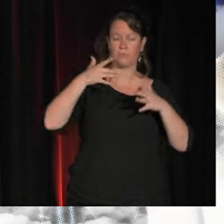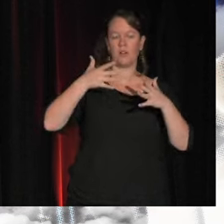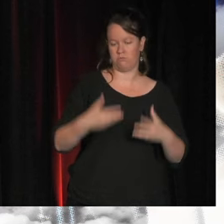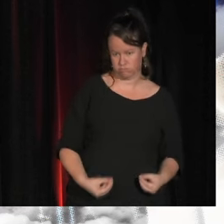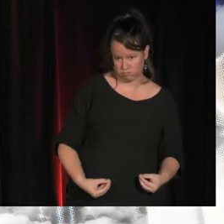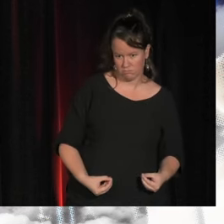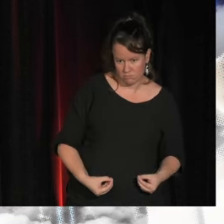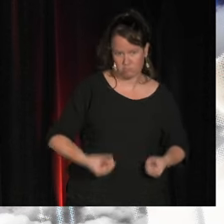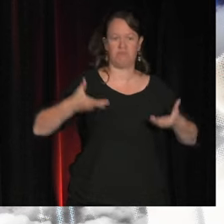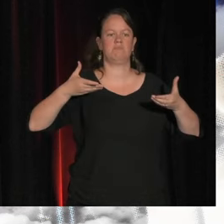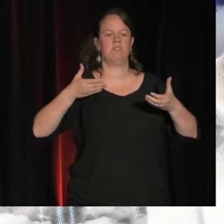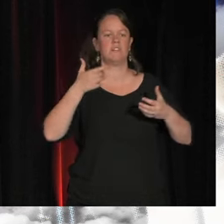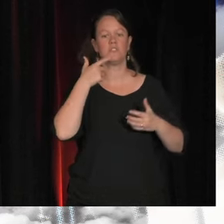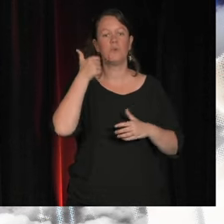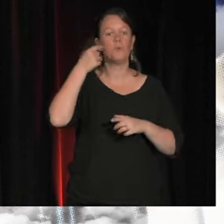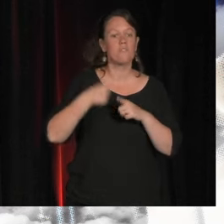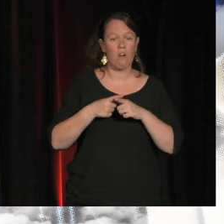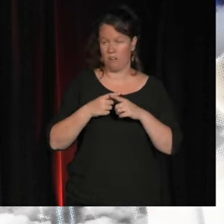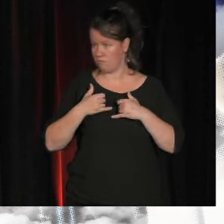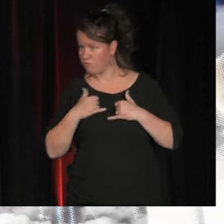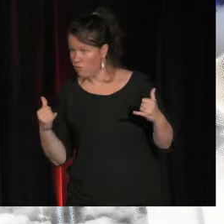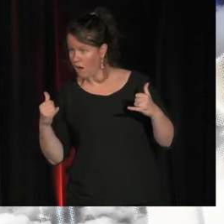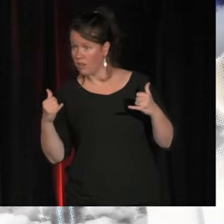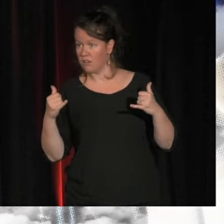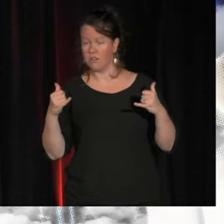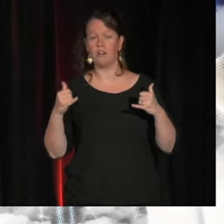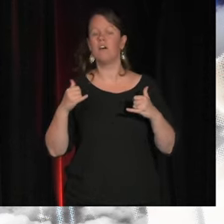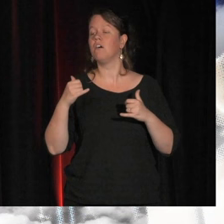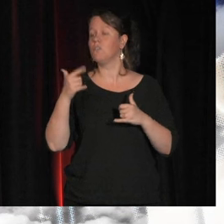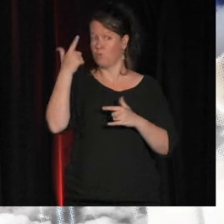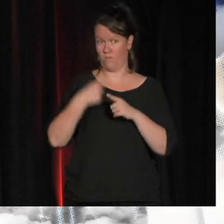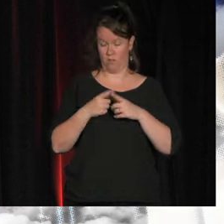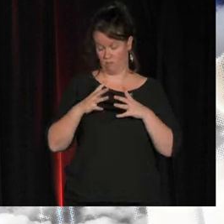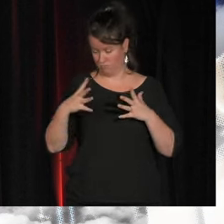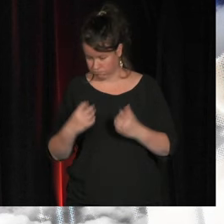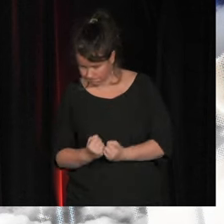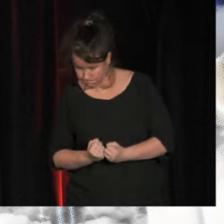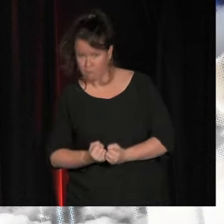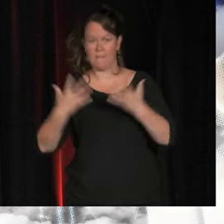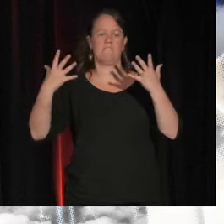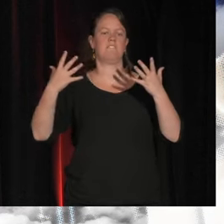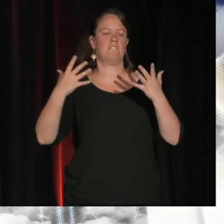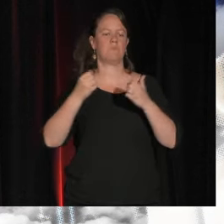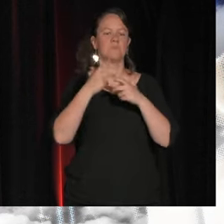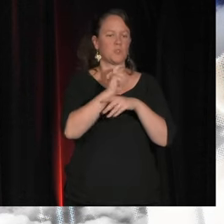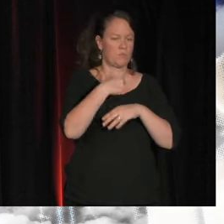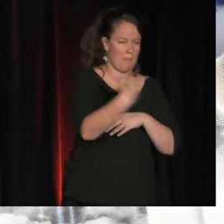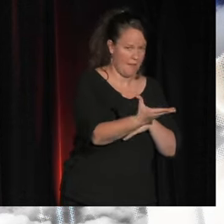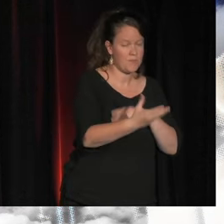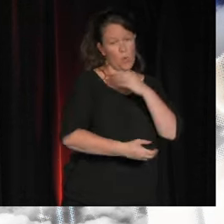utilisez un pouvoir, vous pouvez le refaire seulement toutes les x secondes et il y a ce système d'ultimate dont on a parlé, oui, dont on a parlé tout à l'heure.